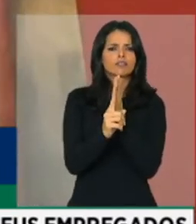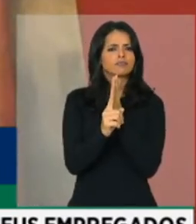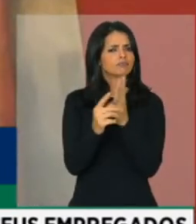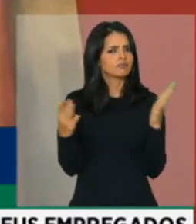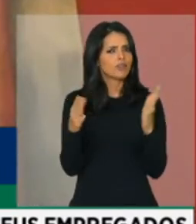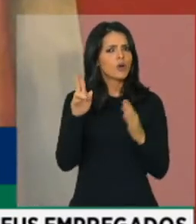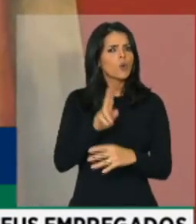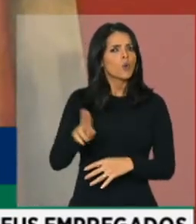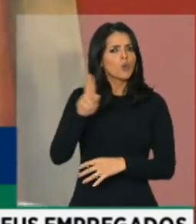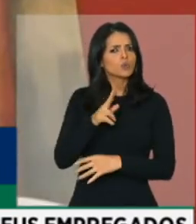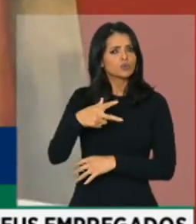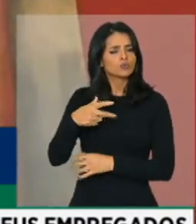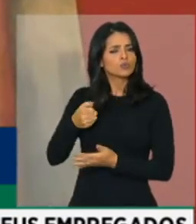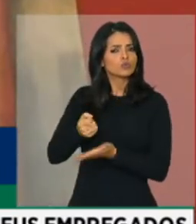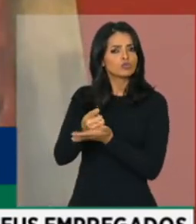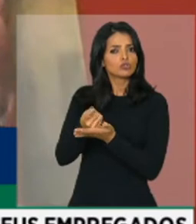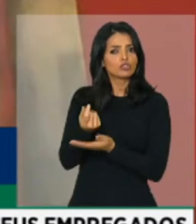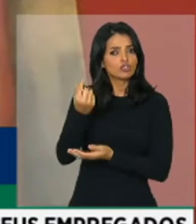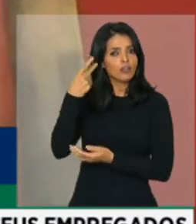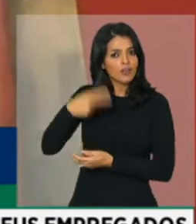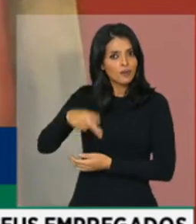COM O USO DO DINHEIRO. O USO DO DINHEIRO PARA FURAR A FILA DA VACINAÇÃO É ALGO